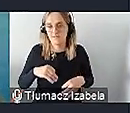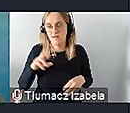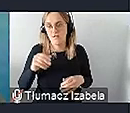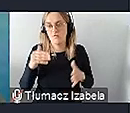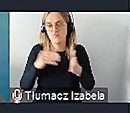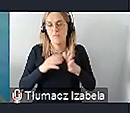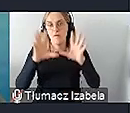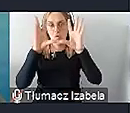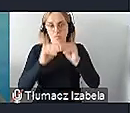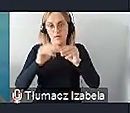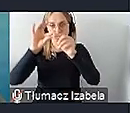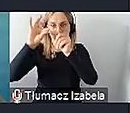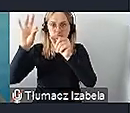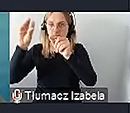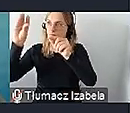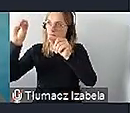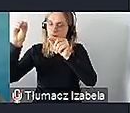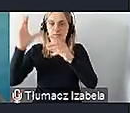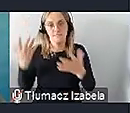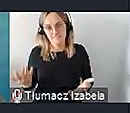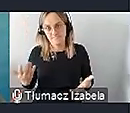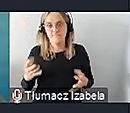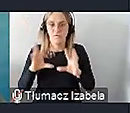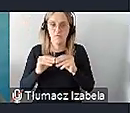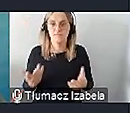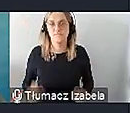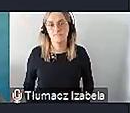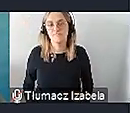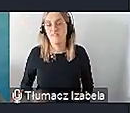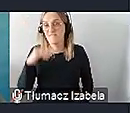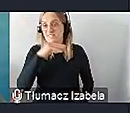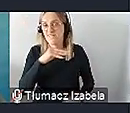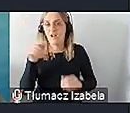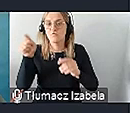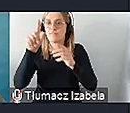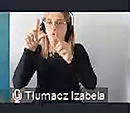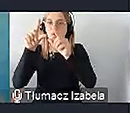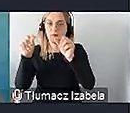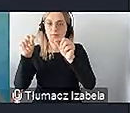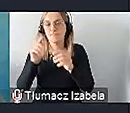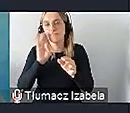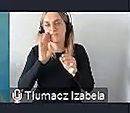Czyli może ten problem sam w sobie nie jest taki straszny, wystarczy jakiś jego element rozwiązać